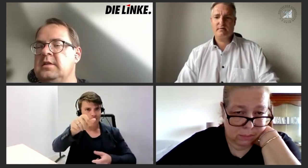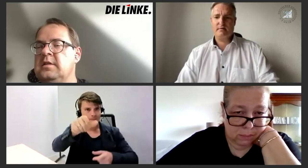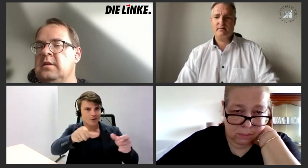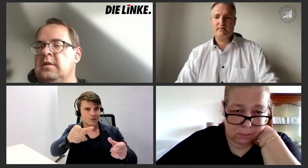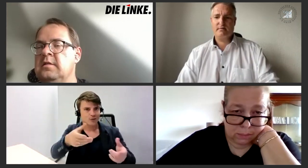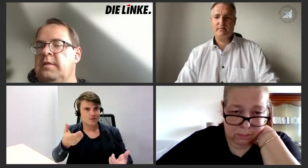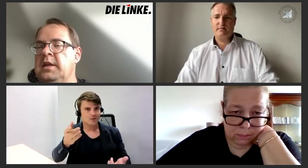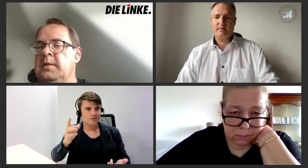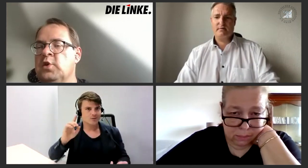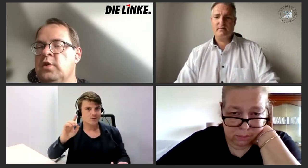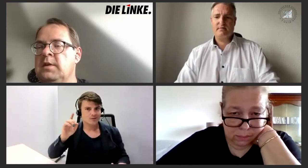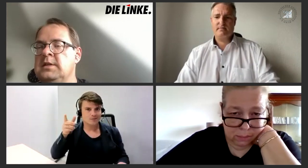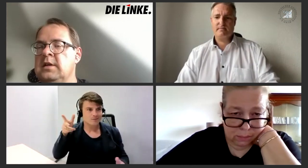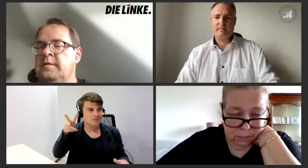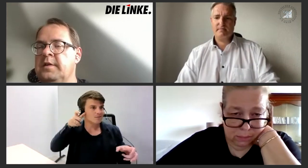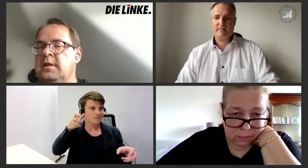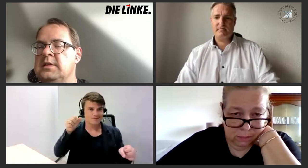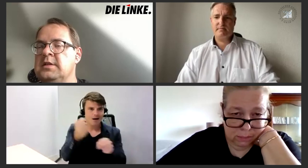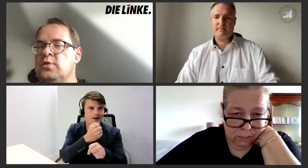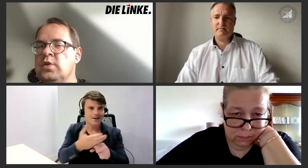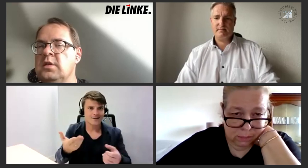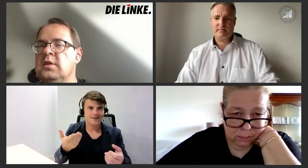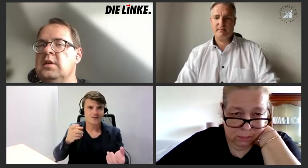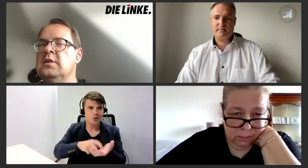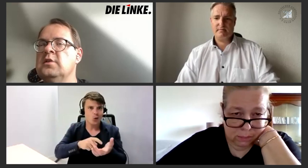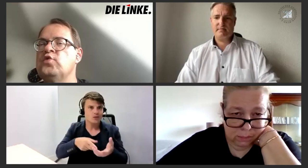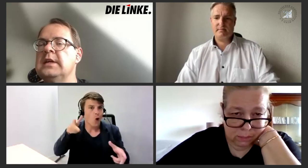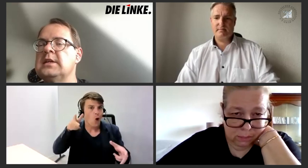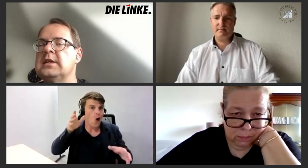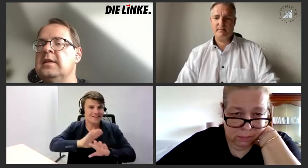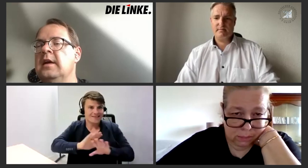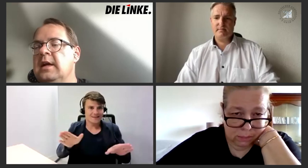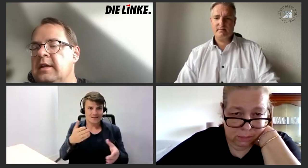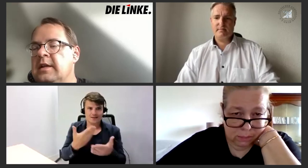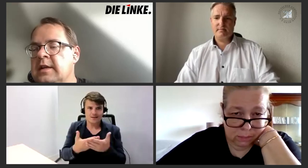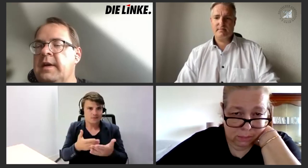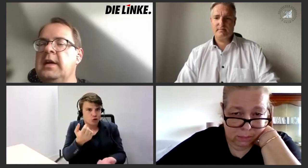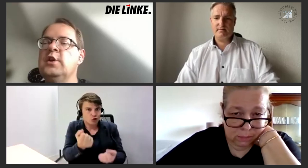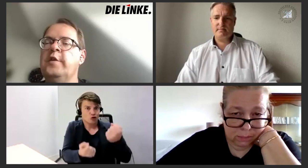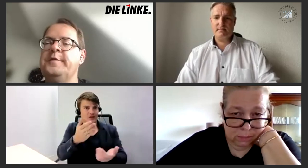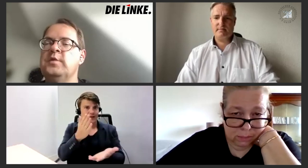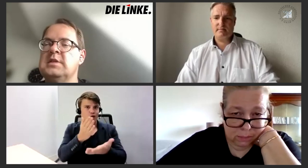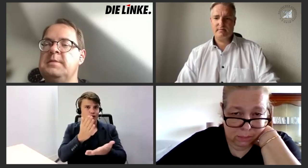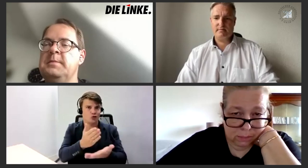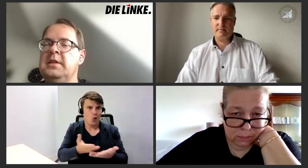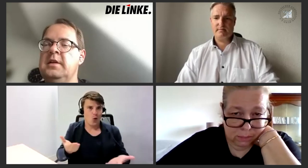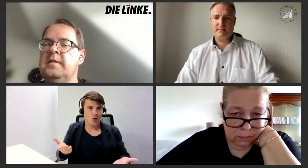Menschen, die das nicht wahrnehmen können, weil sie einfach das nicht hören, eine Schwierigkeit.